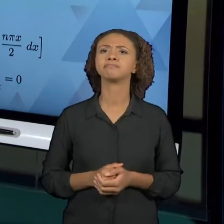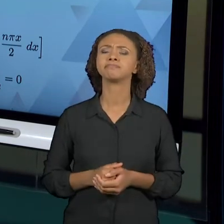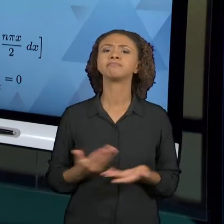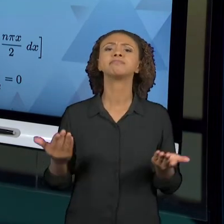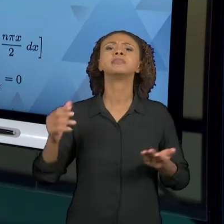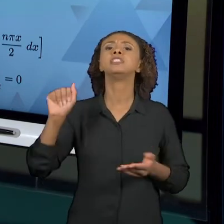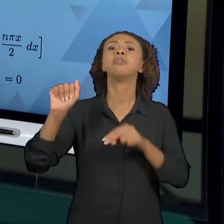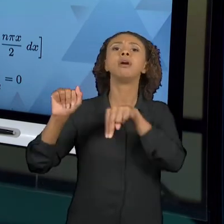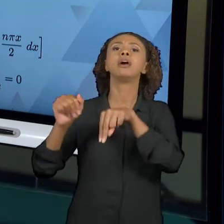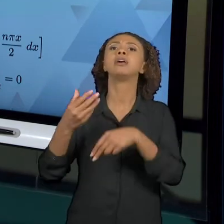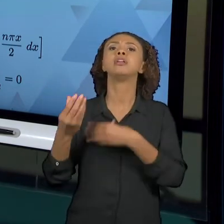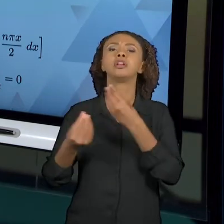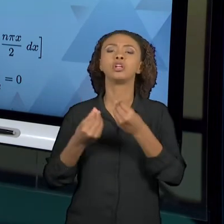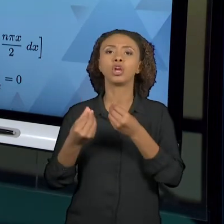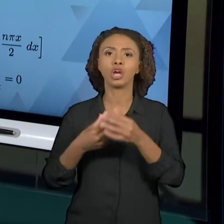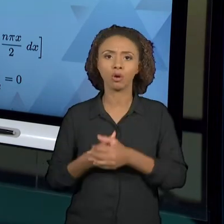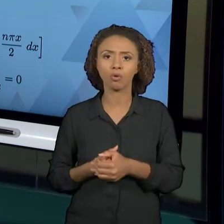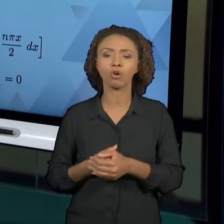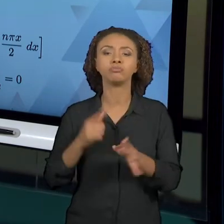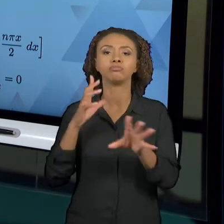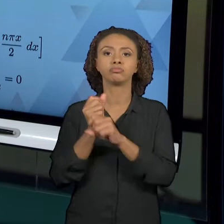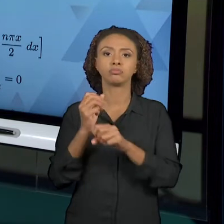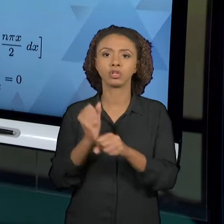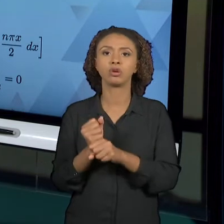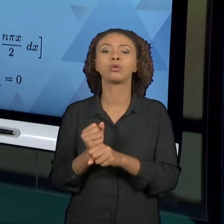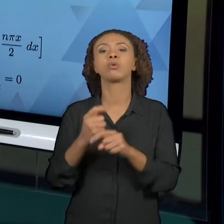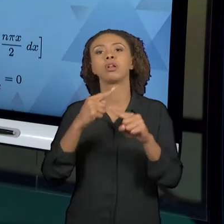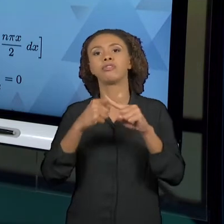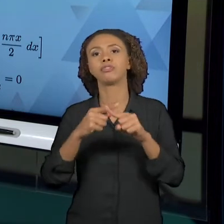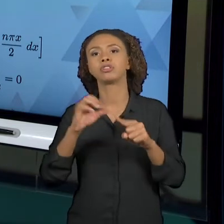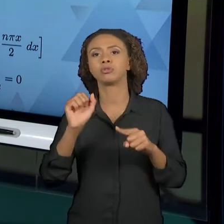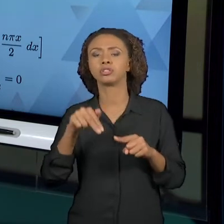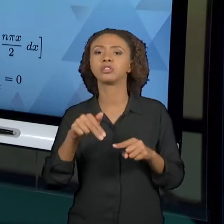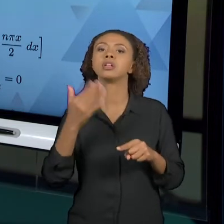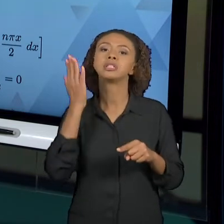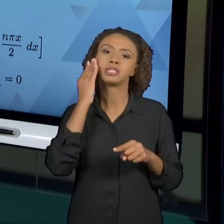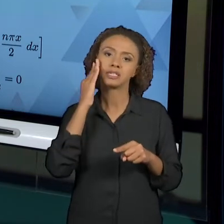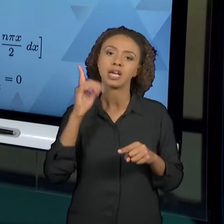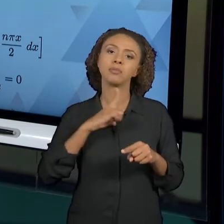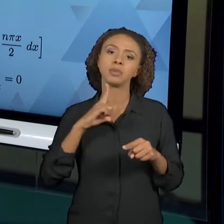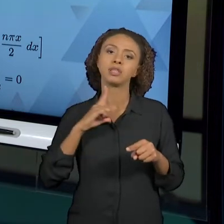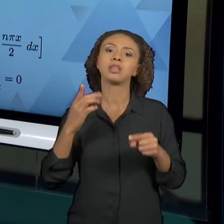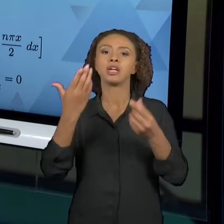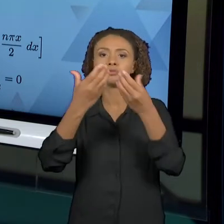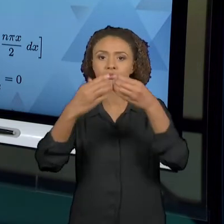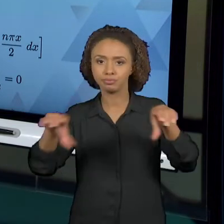VEZES O COSSENO PARA INTEGRAR. A FUNÇÃO É DIVIDIDA EM DUAS PARTES, ENTÃO A GENTE VAI NOVAMENTE SEPARAR EM DUAS INTEGRAIS, A PRIMEIRA